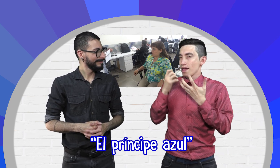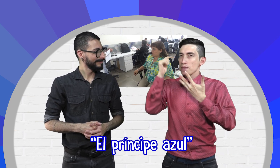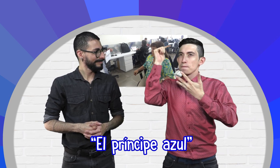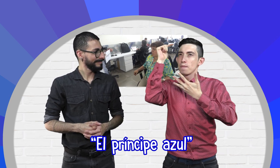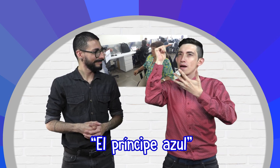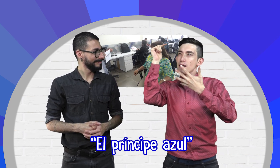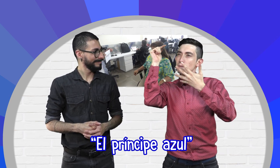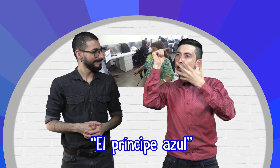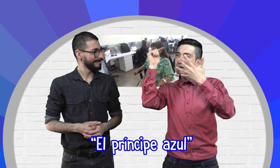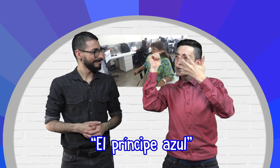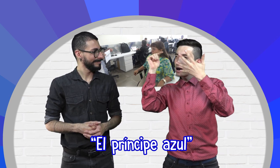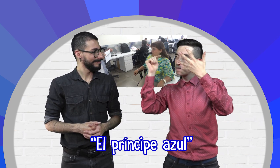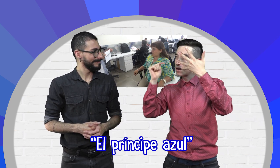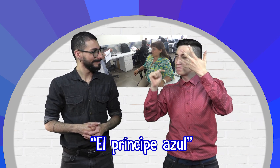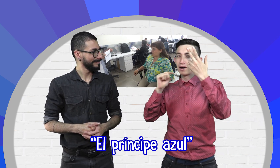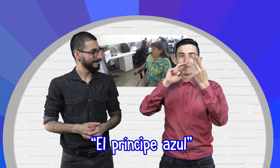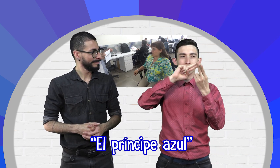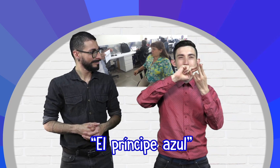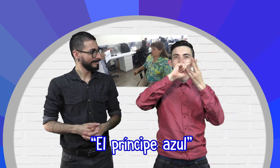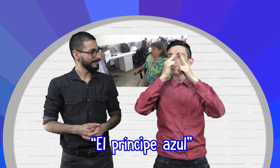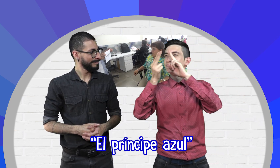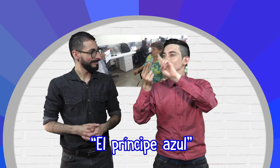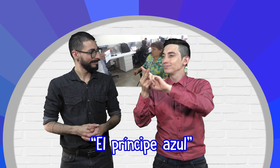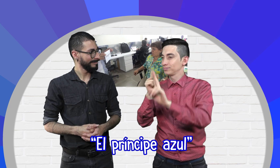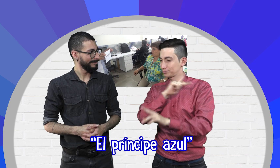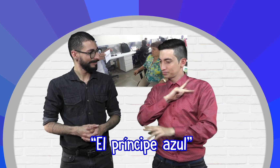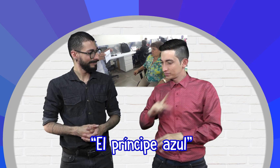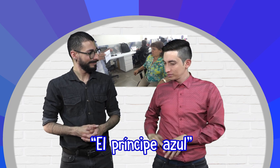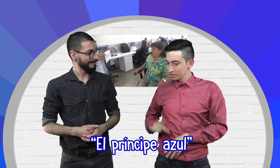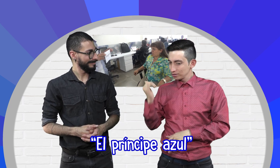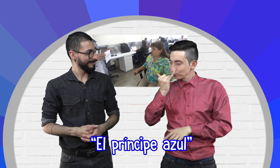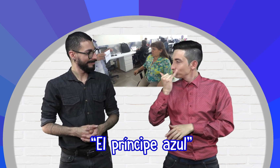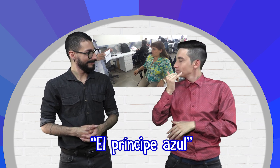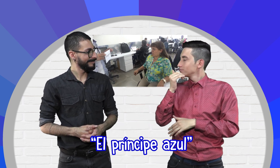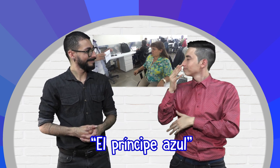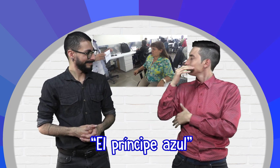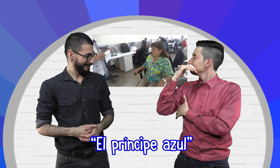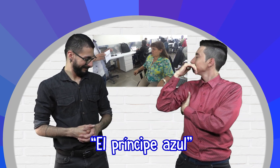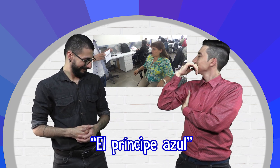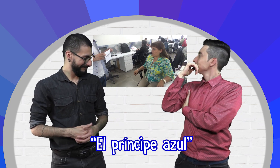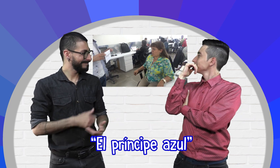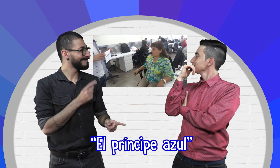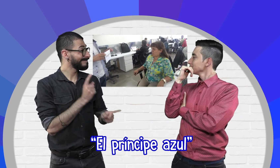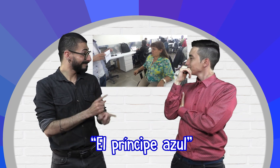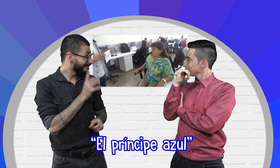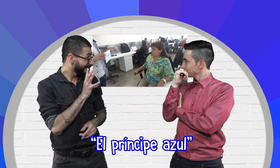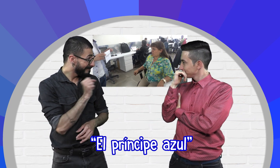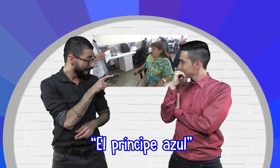características detalladas que debería tener su príncipe azul. Así es.